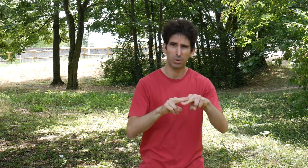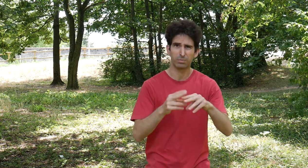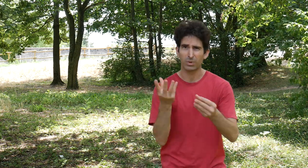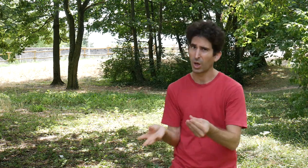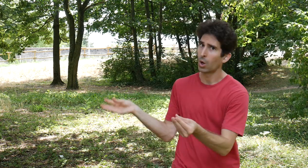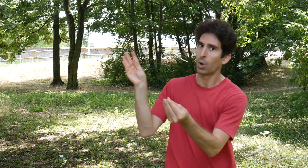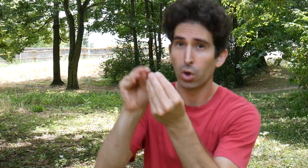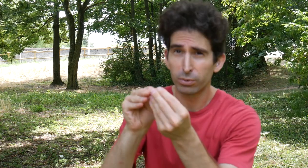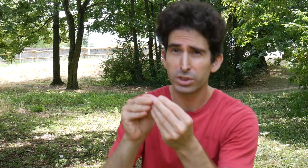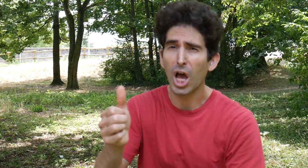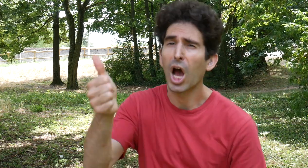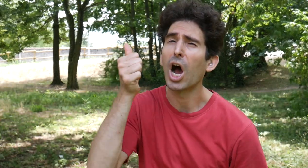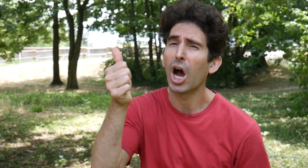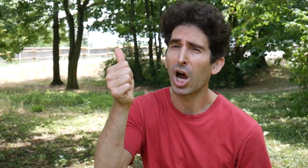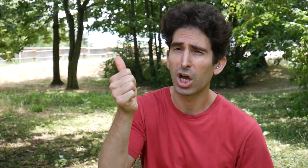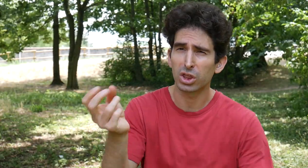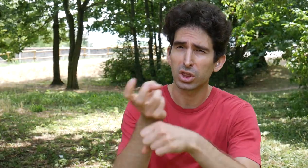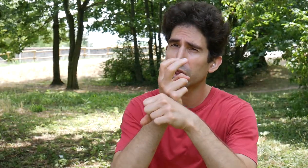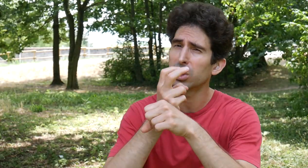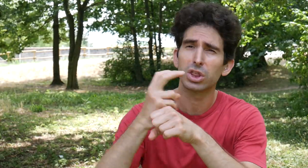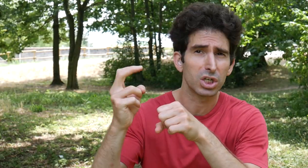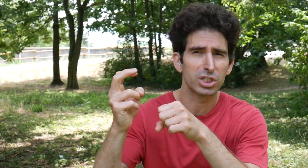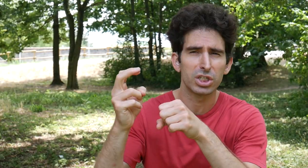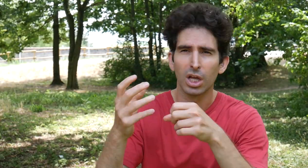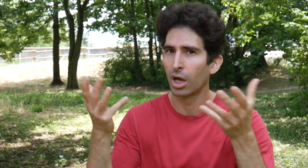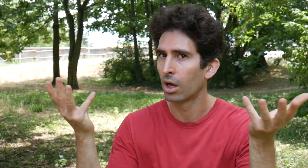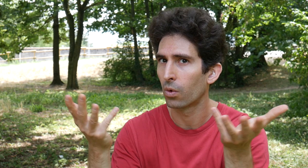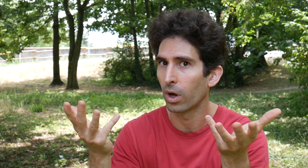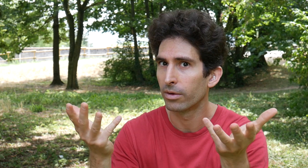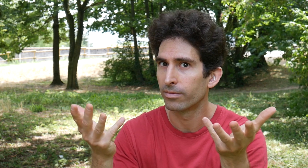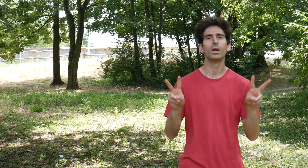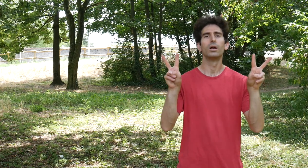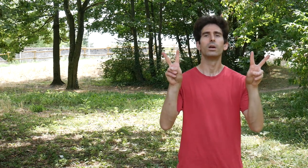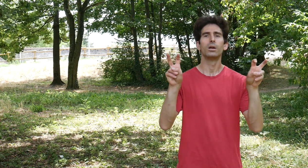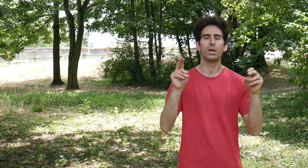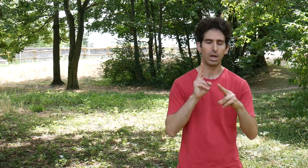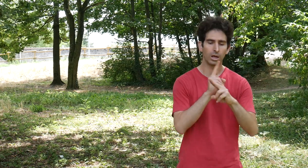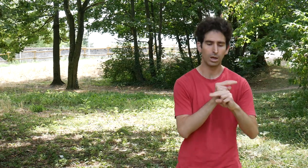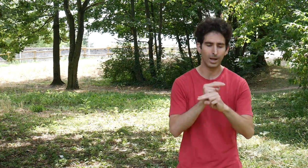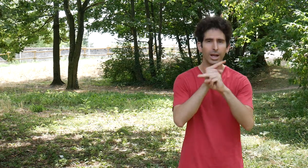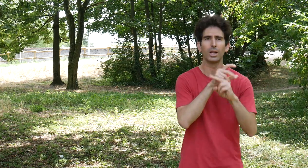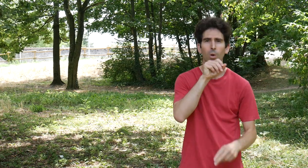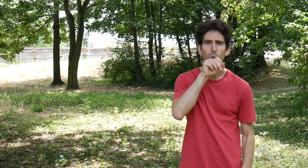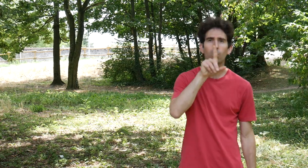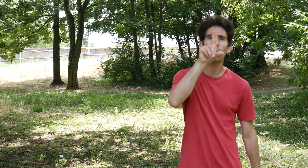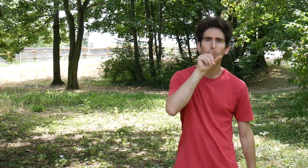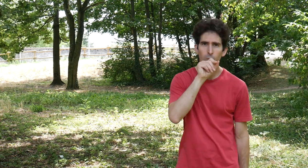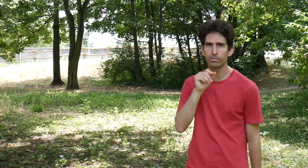En plus, il y a un danger qui est... les "abeilles coucou".